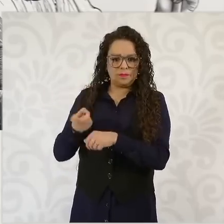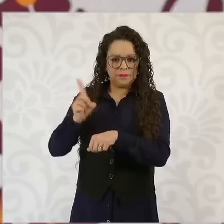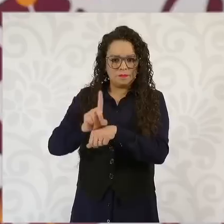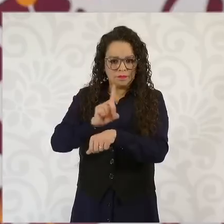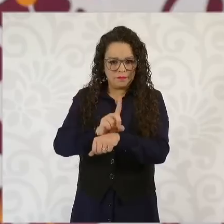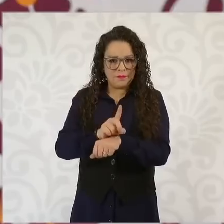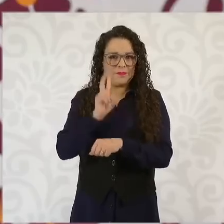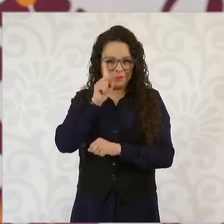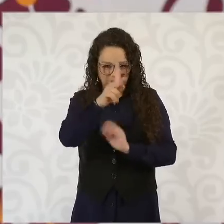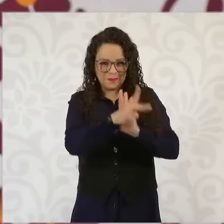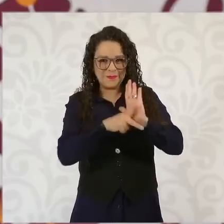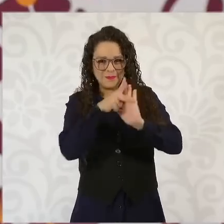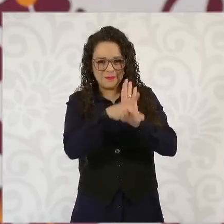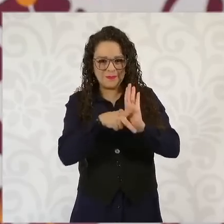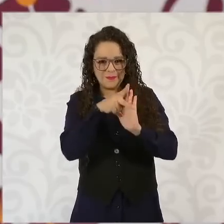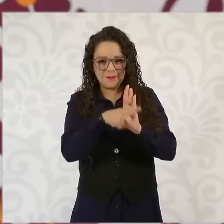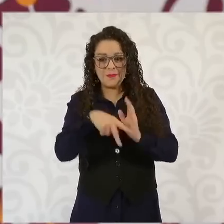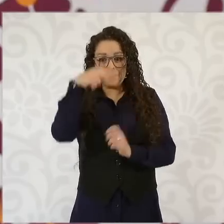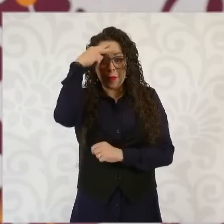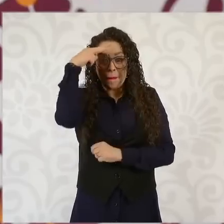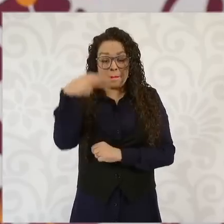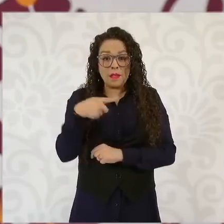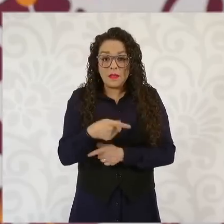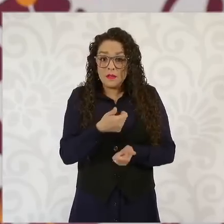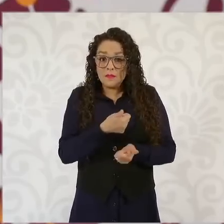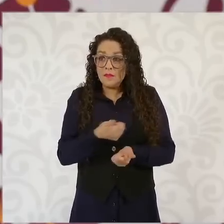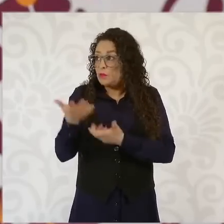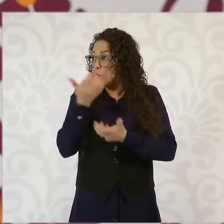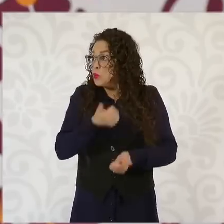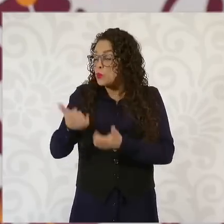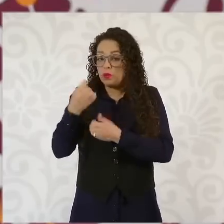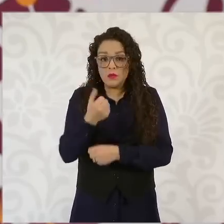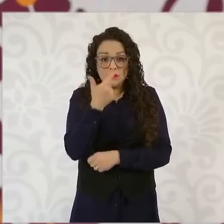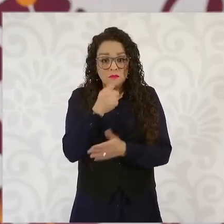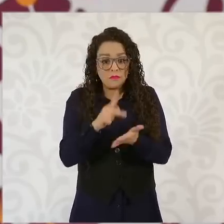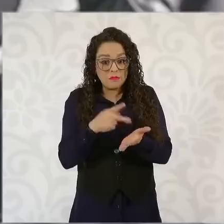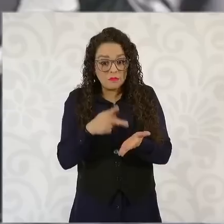frontera Bueno eso es lo que les da a ustedes una idea de lo integrados que estamos Entonces